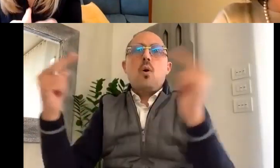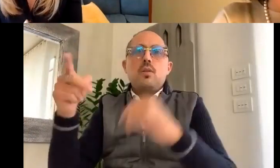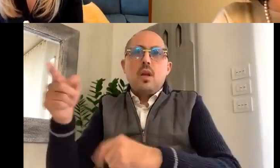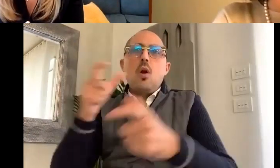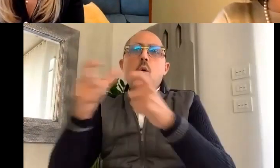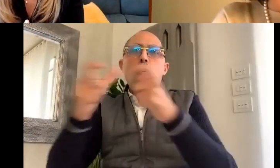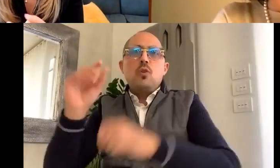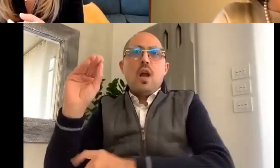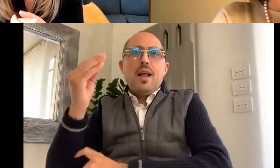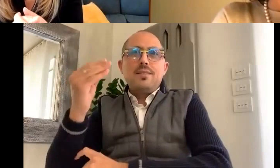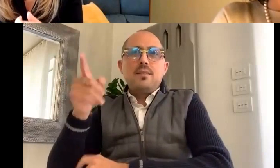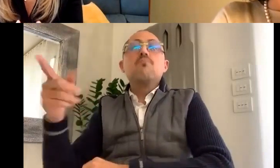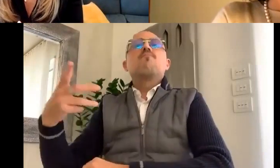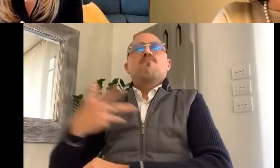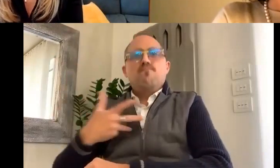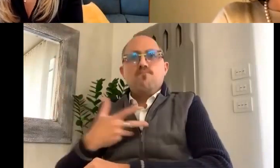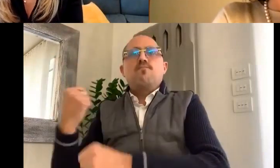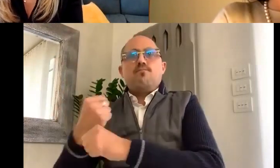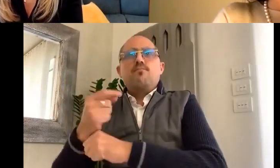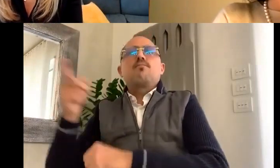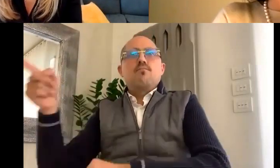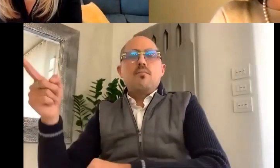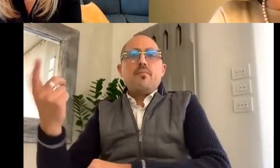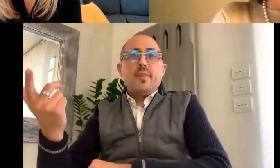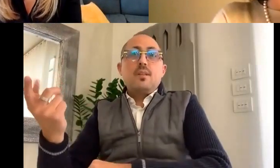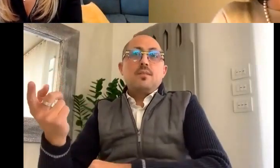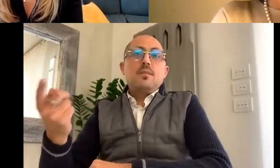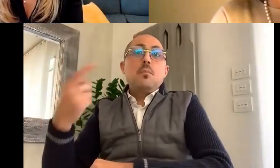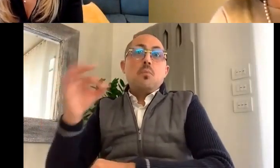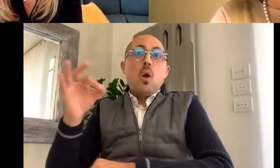noi abbiamo il servizio "ComunicaEns"che è un progetto fatto da noi